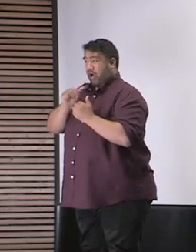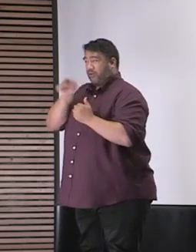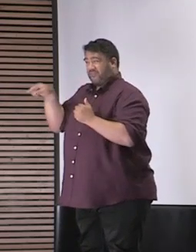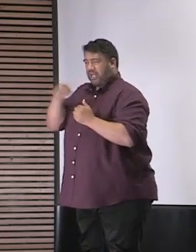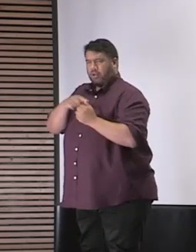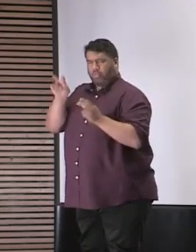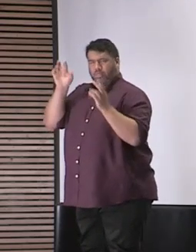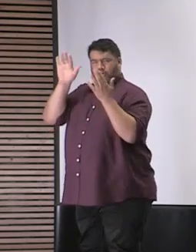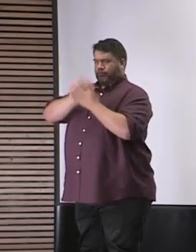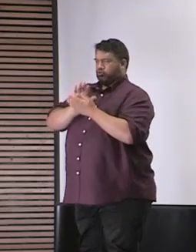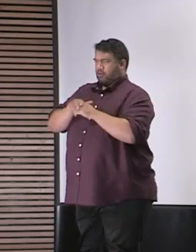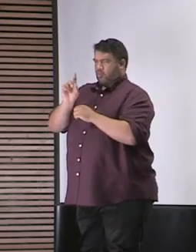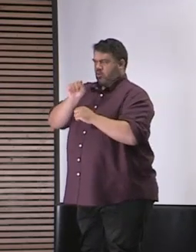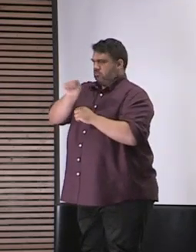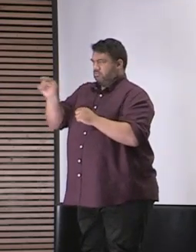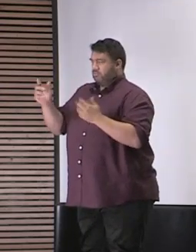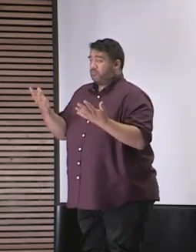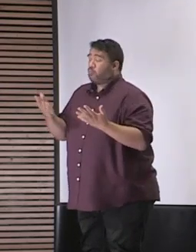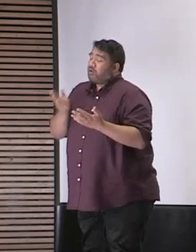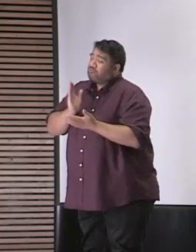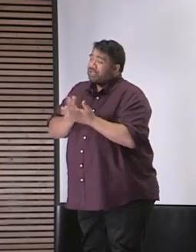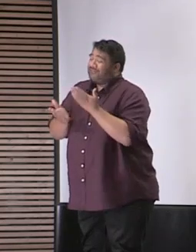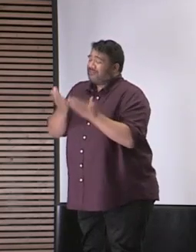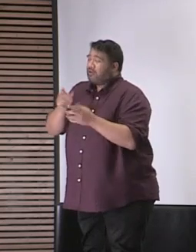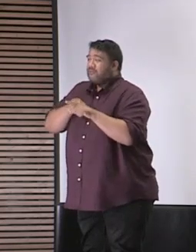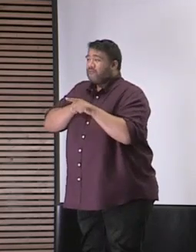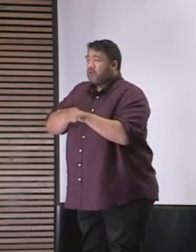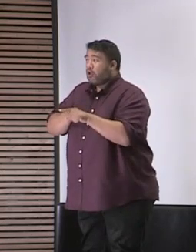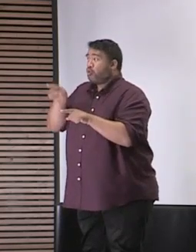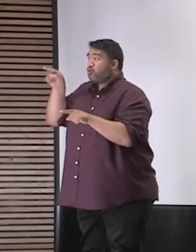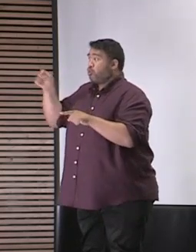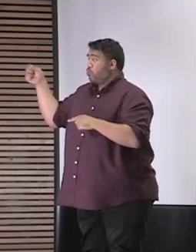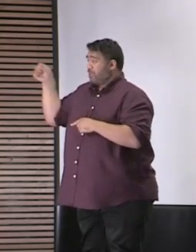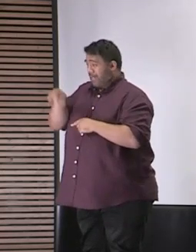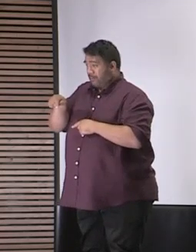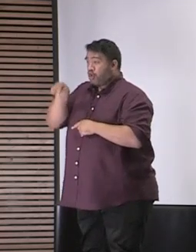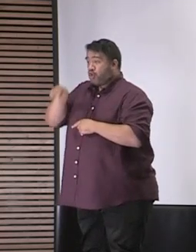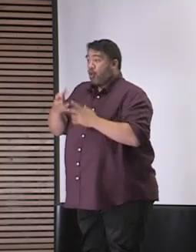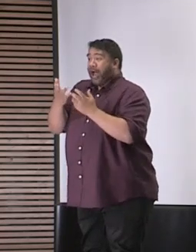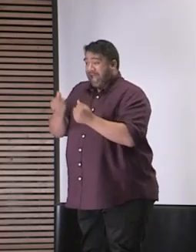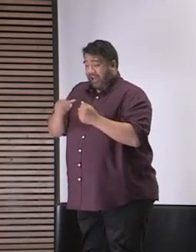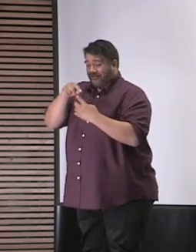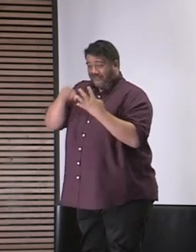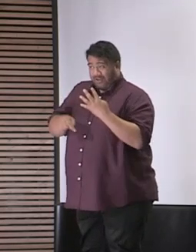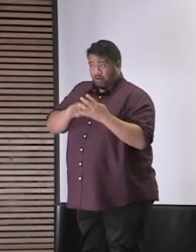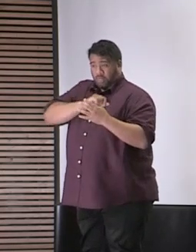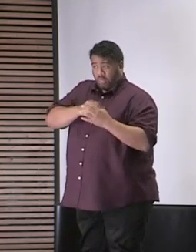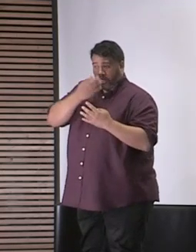durante los primeros 14 días. Algunos dijeron que sí, otros dijeron que no. ¿Es útil esta inconsistencia especialmente para un grupo de tan alto